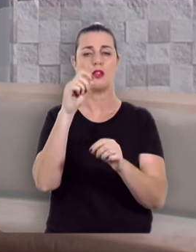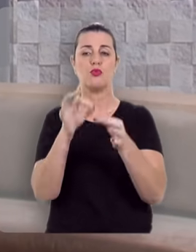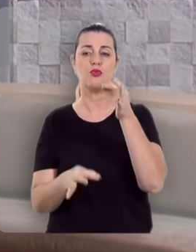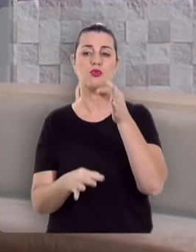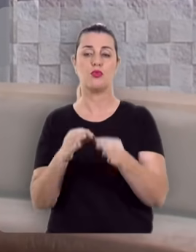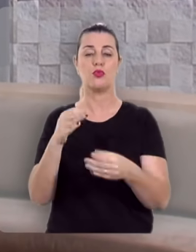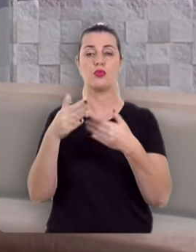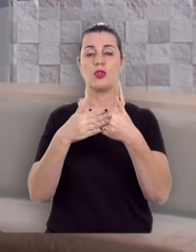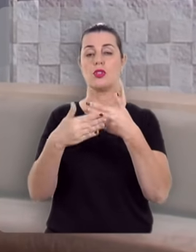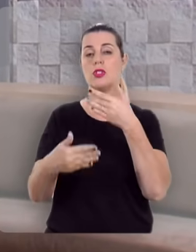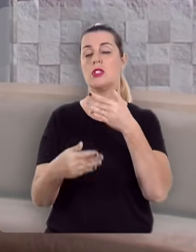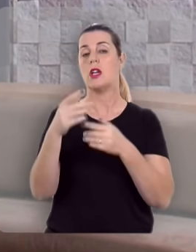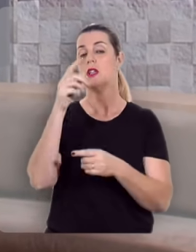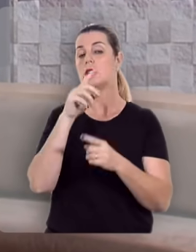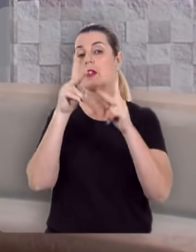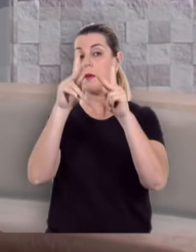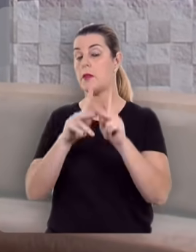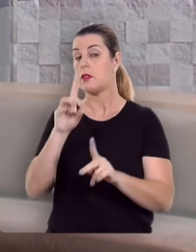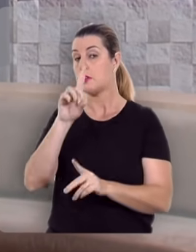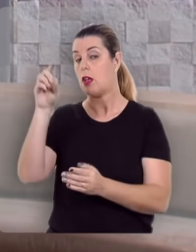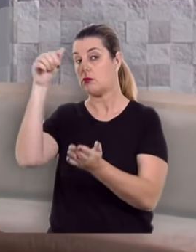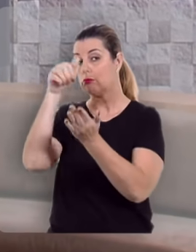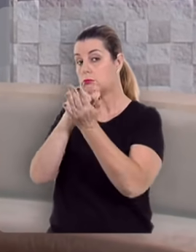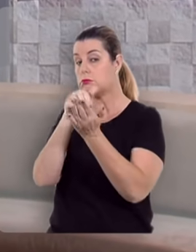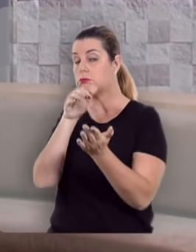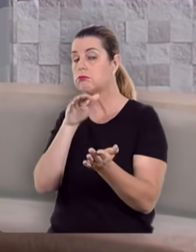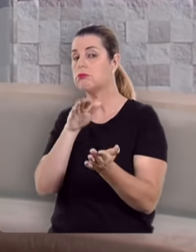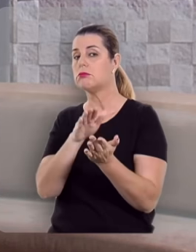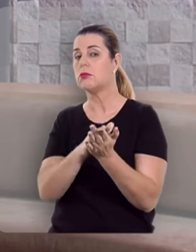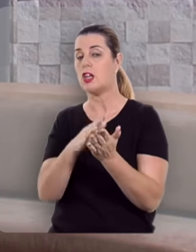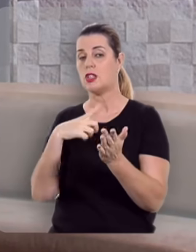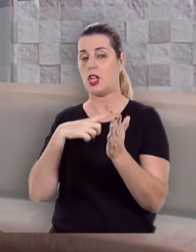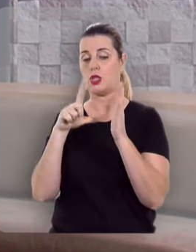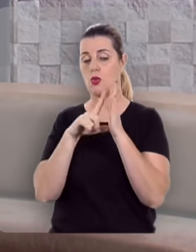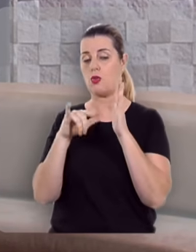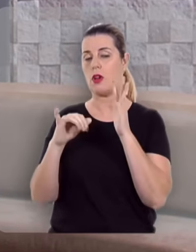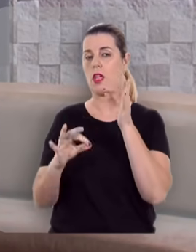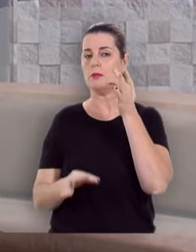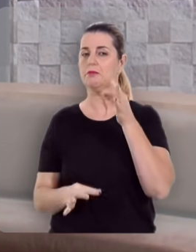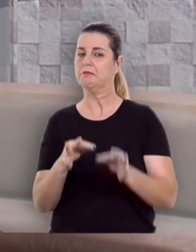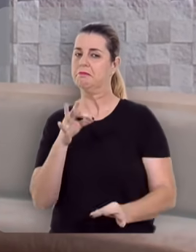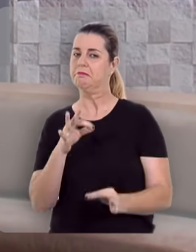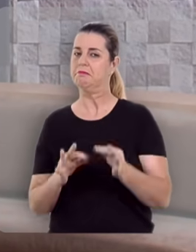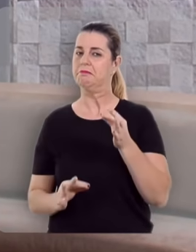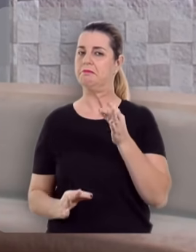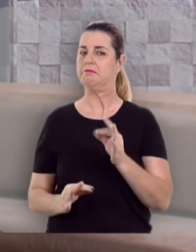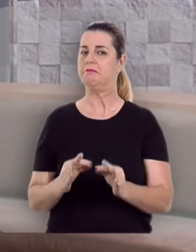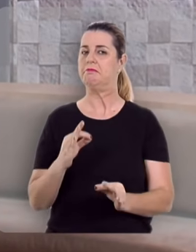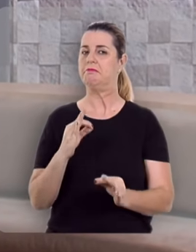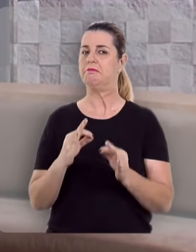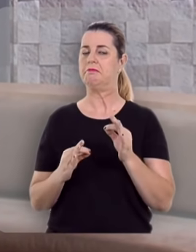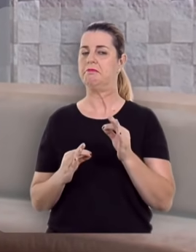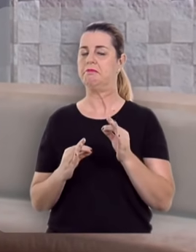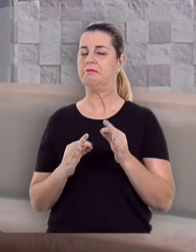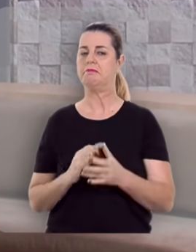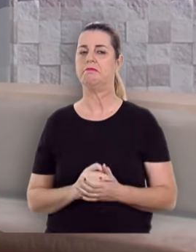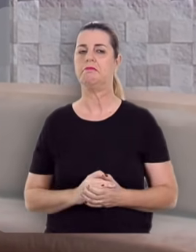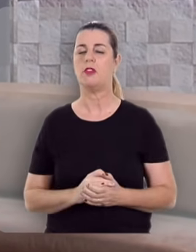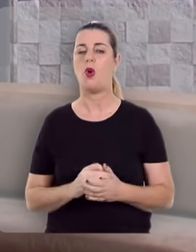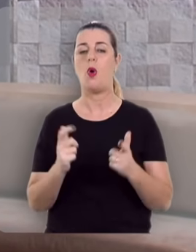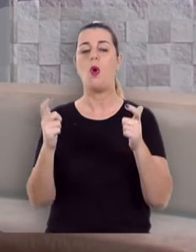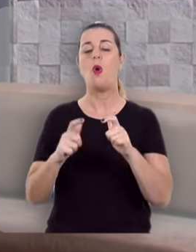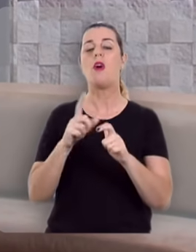diante do tribunal de Deus é um ato legal é um ato jurídico é um Marco forense ou de Deus